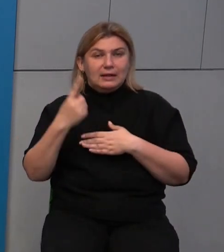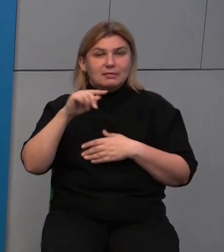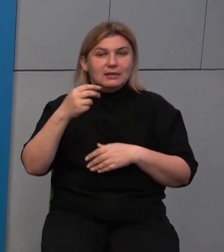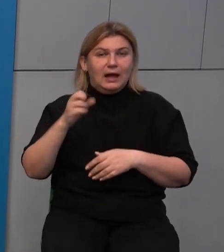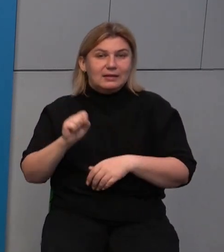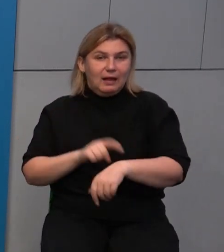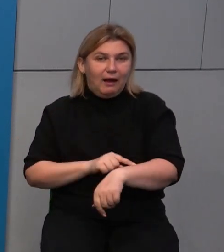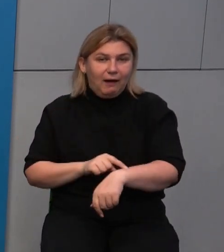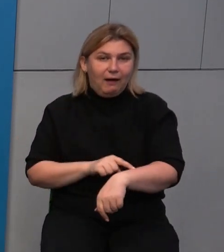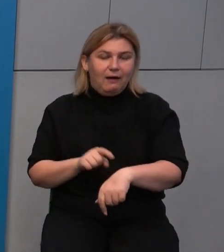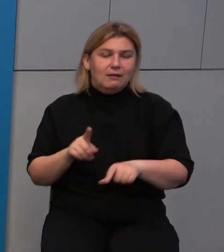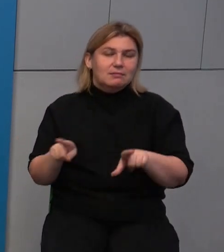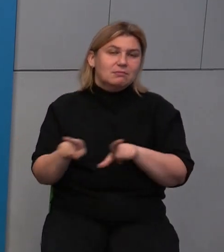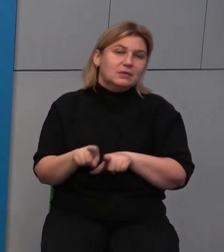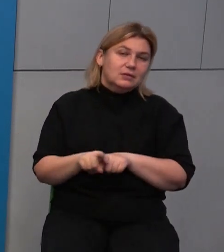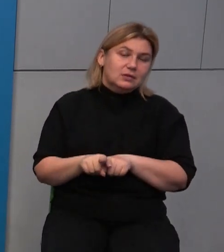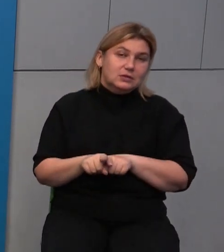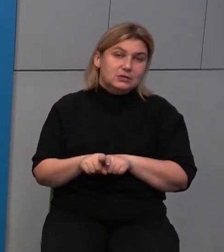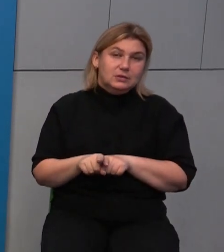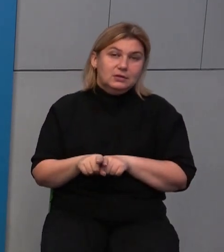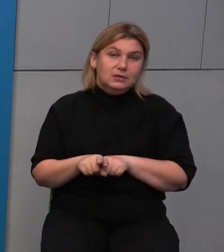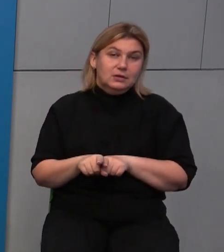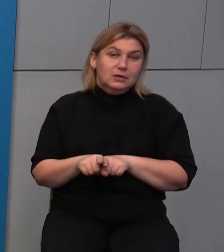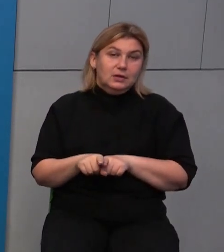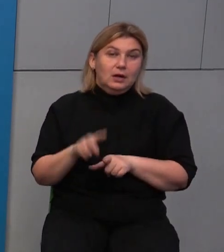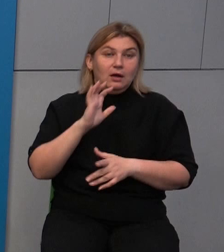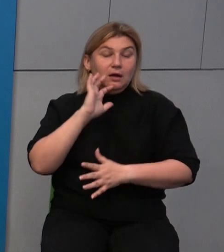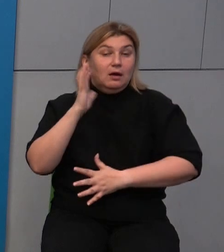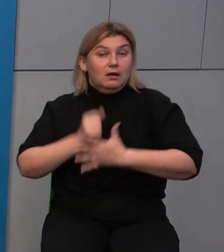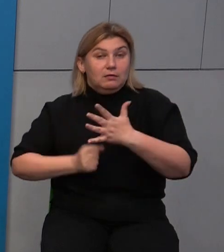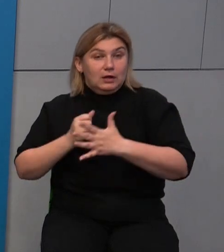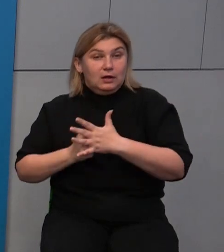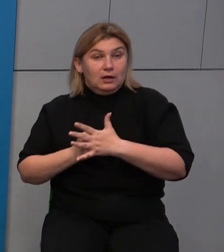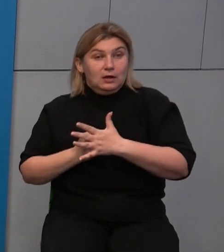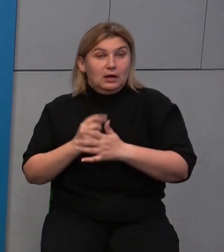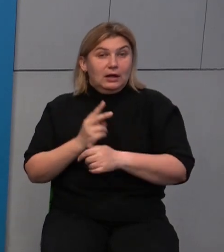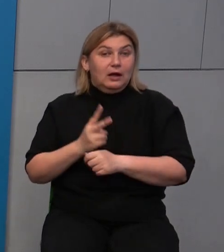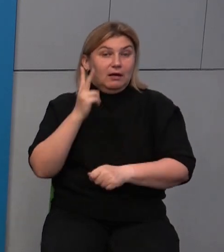mamy badania jakieś przy wykorzystaniu zaawansowanych technologii.